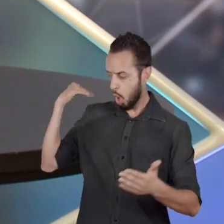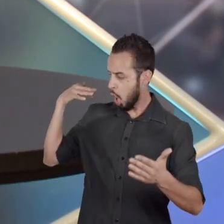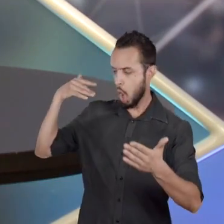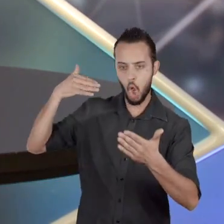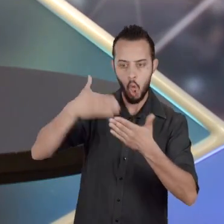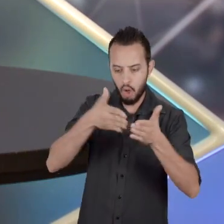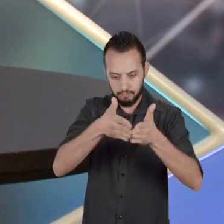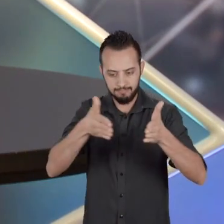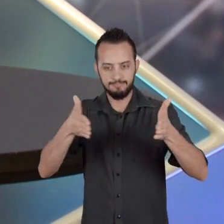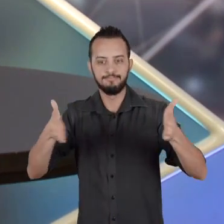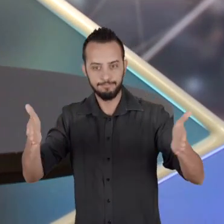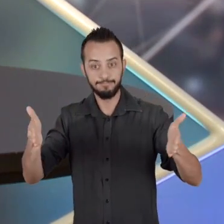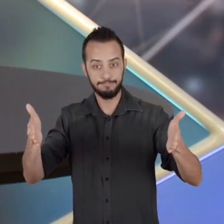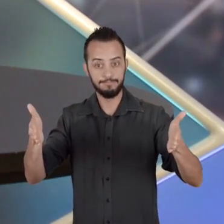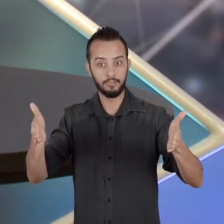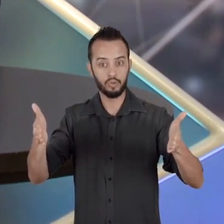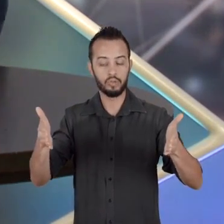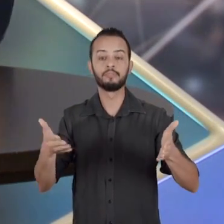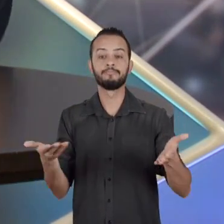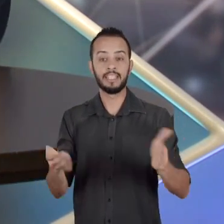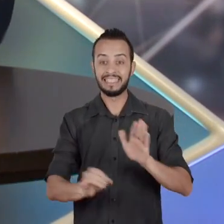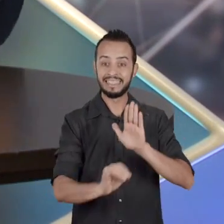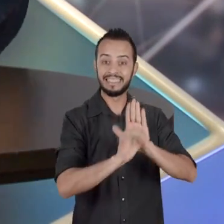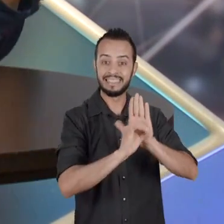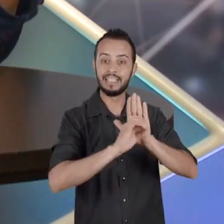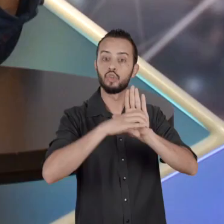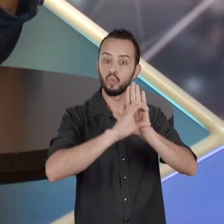e pela necessidade de estabilizarmos uma visão